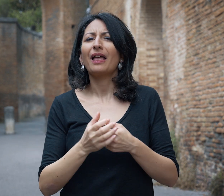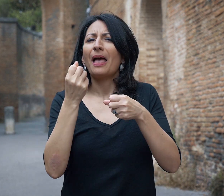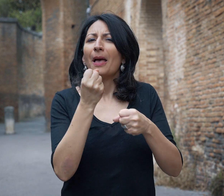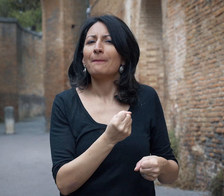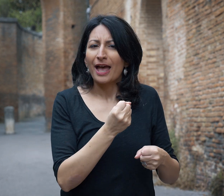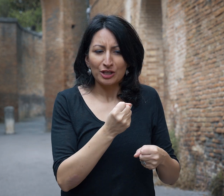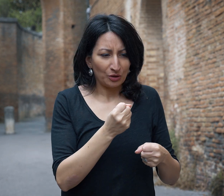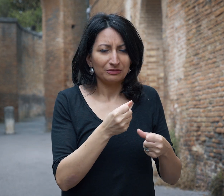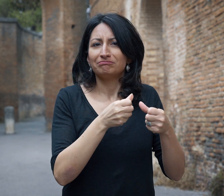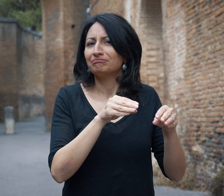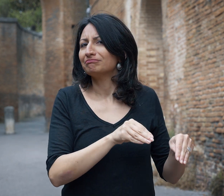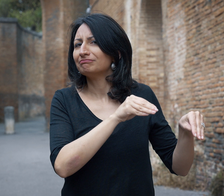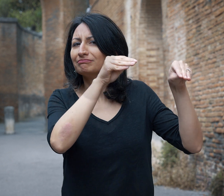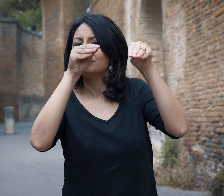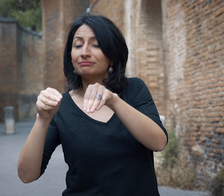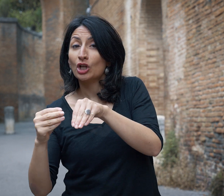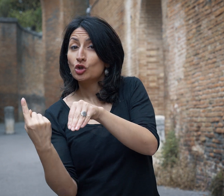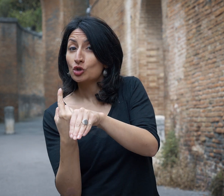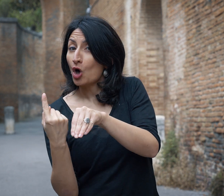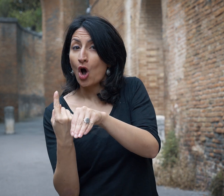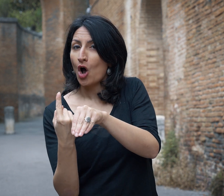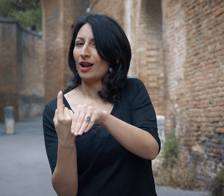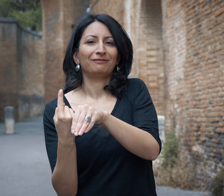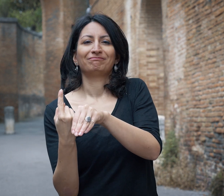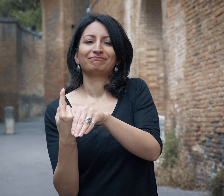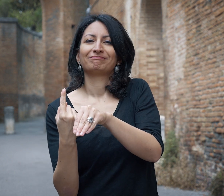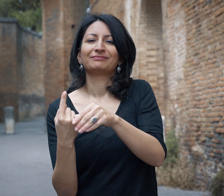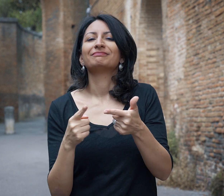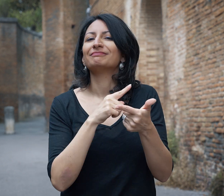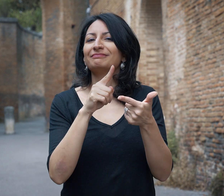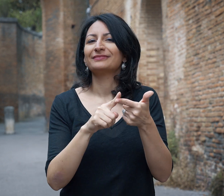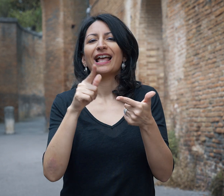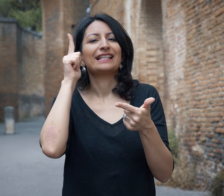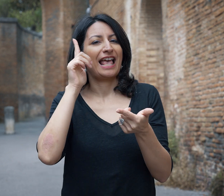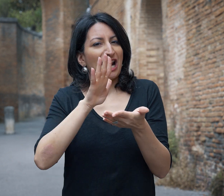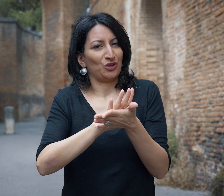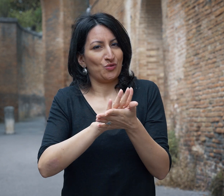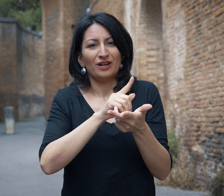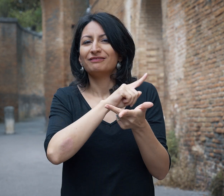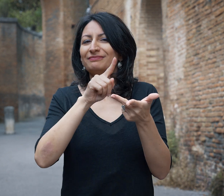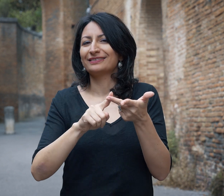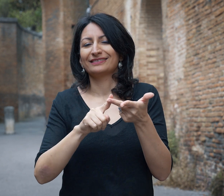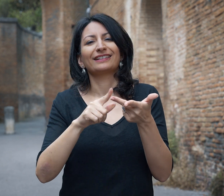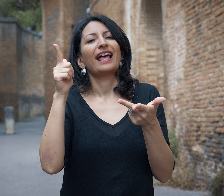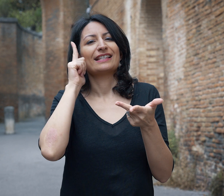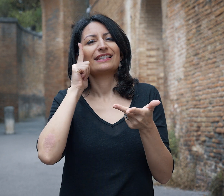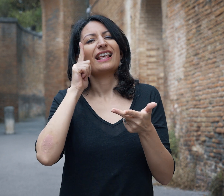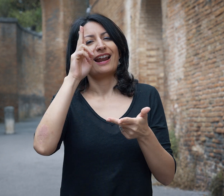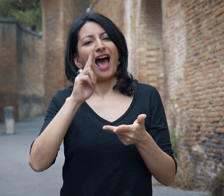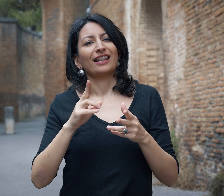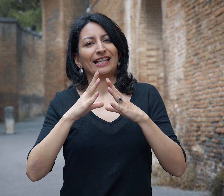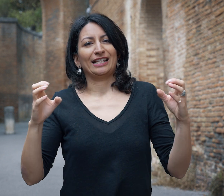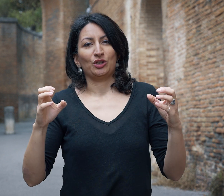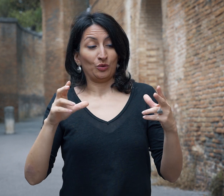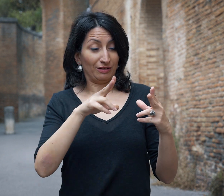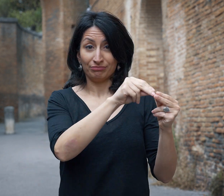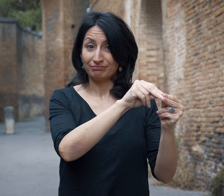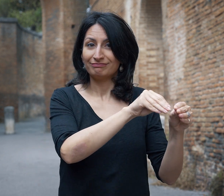MPDFonlus non si trasferisce da sola ma con Siena School for Liberal Arts e Siena Art Insitute.